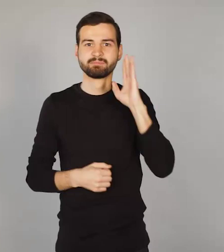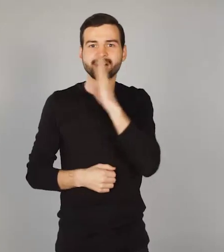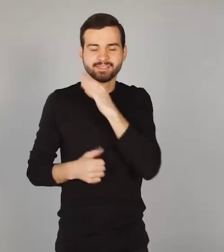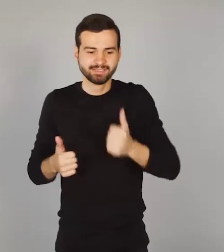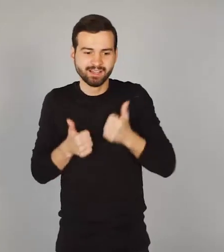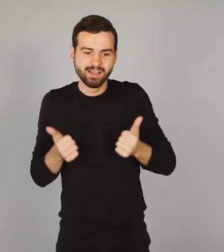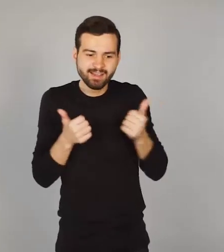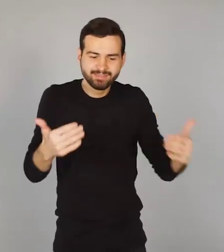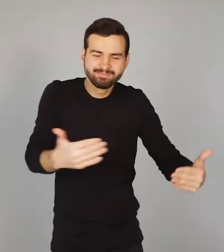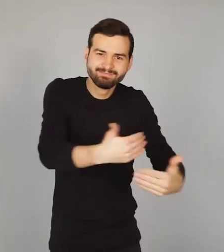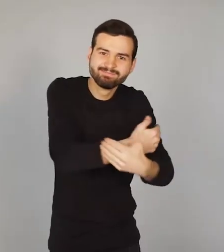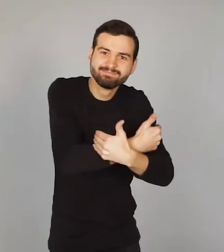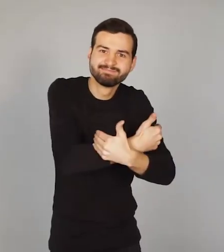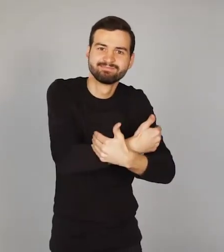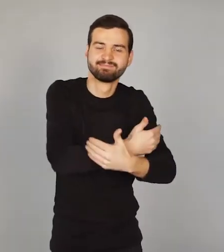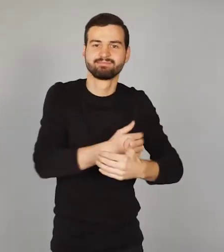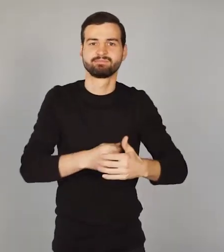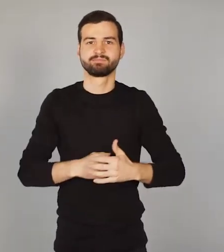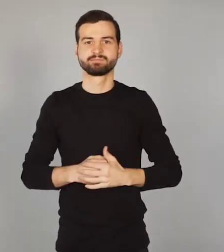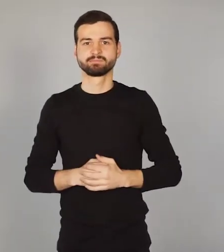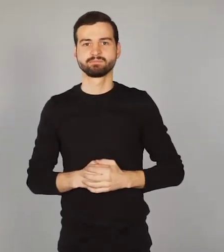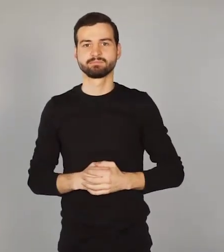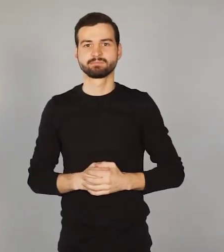мать прижимает их к себе.